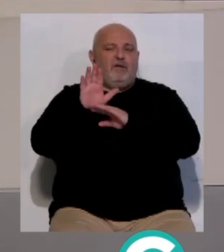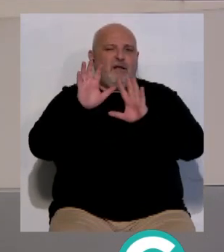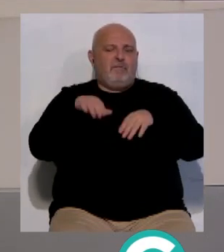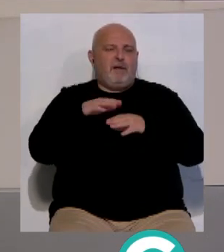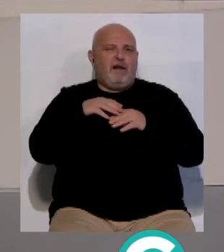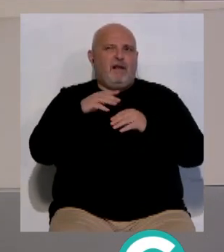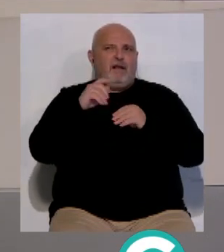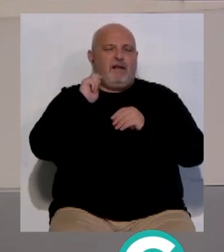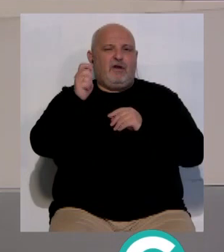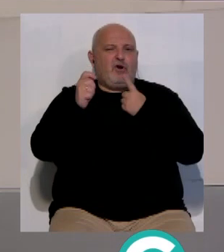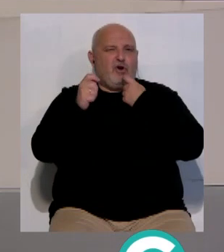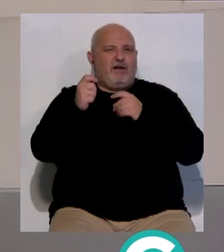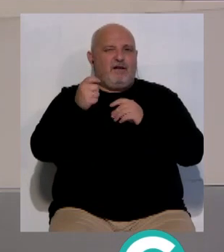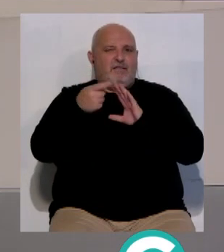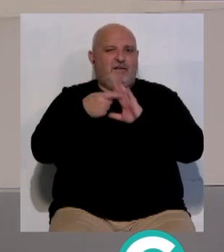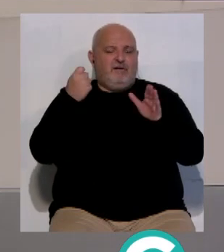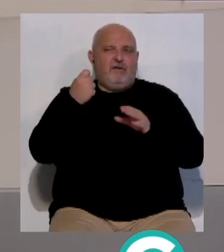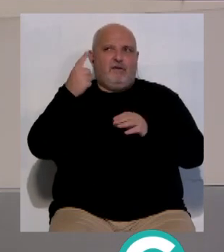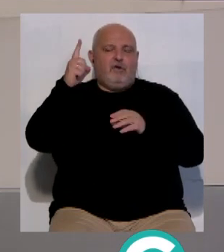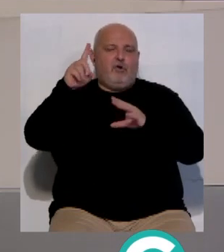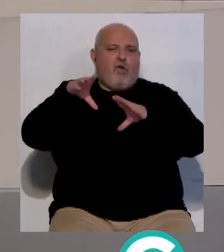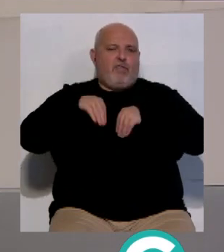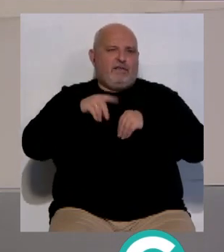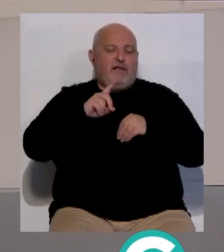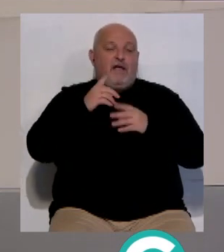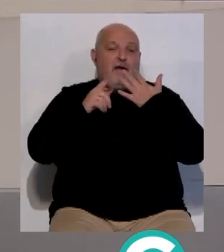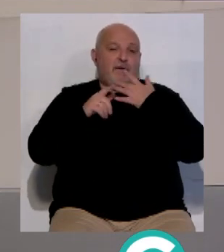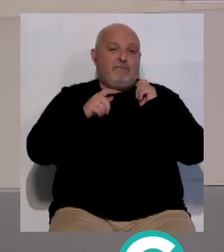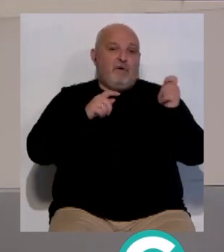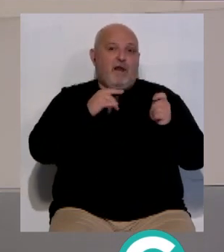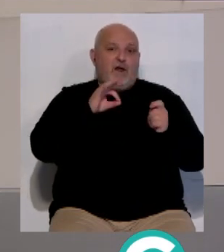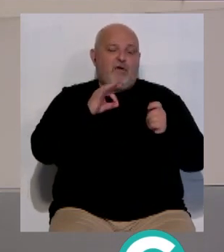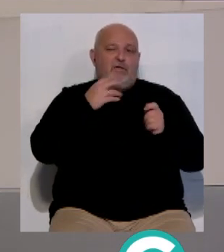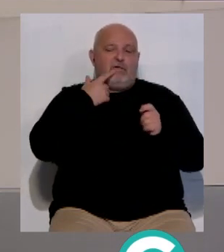para retirar la roja a Víctor chus también la amarilla a Iván alejos va a recurrir apelación